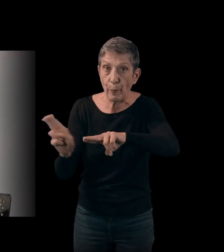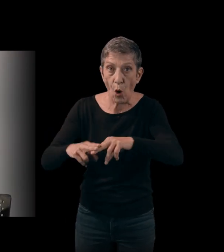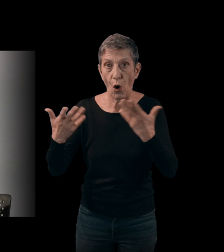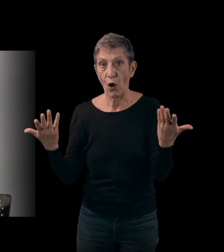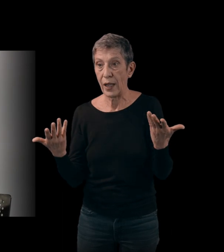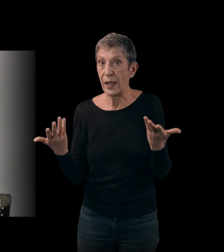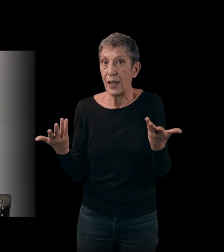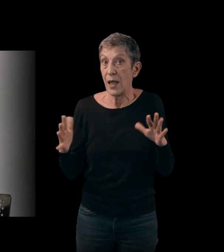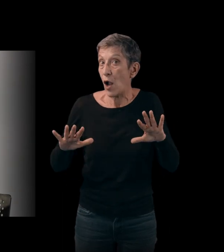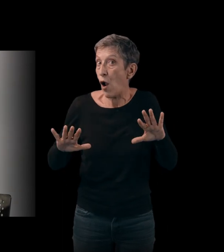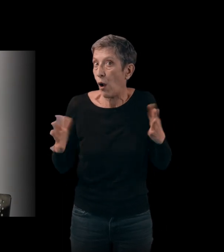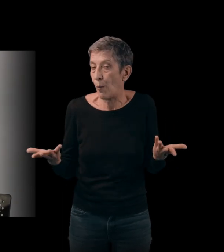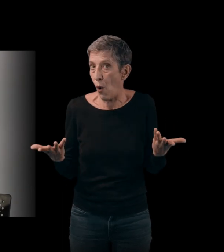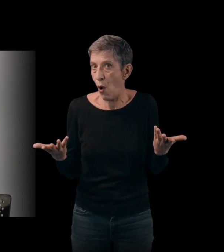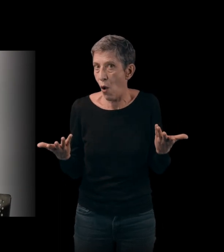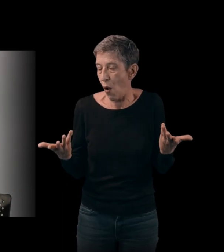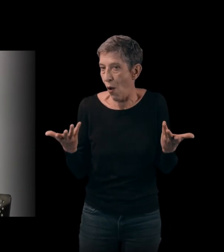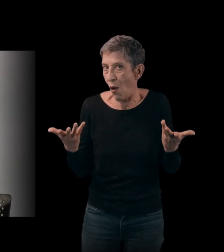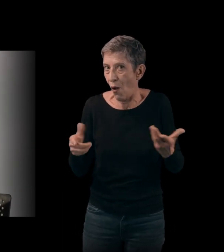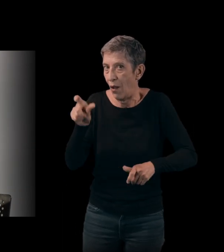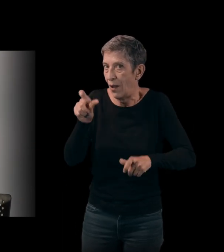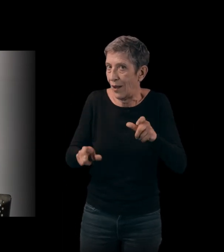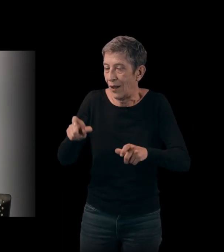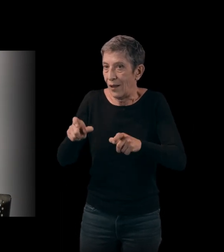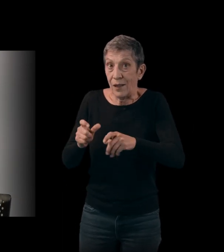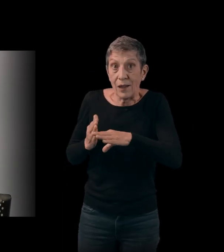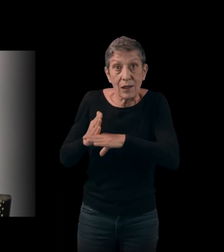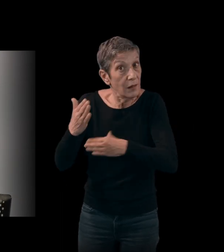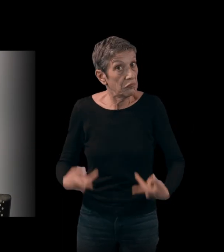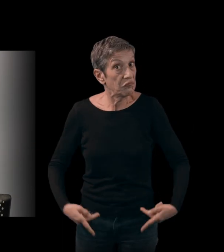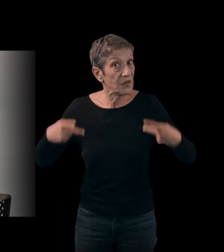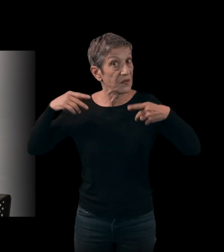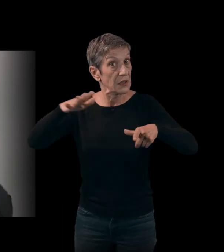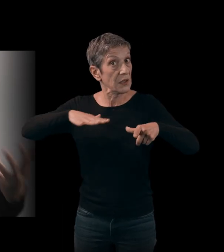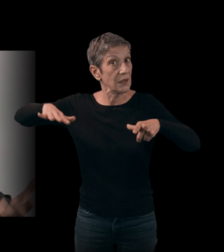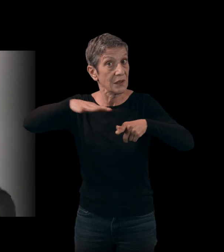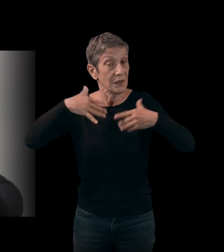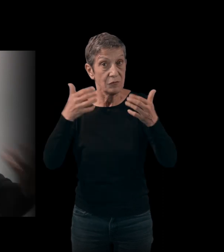Et comment on arrive quand même, malgré tout, à vivre un vivre ensemble ?